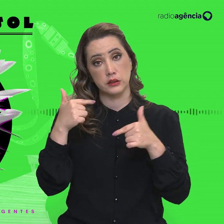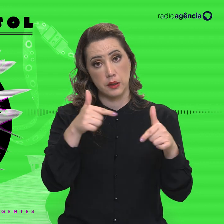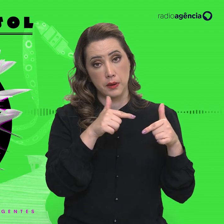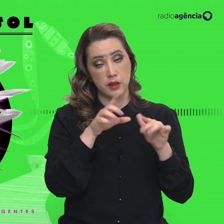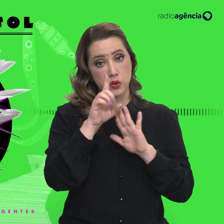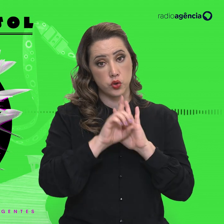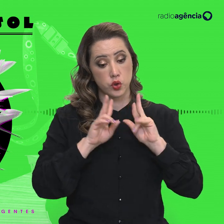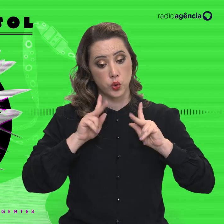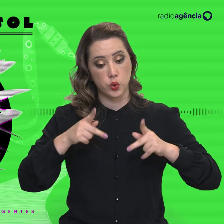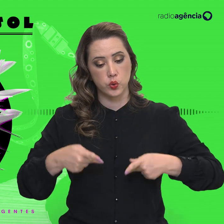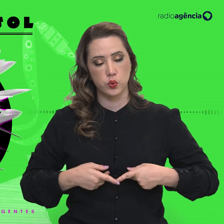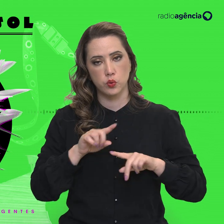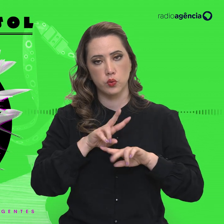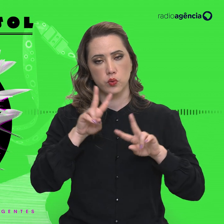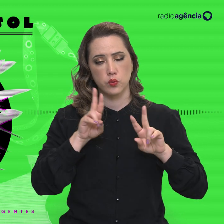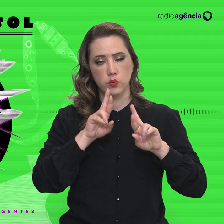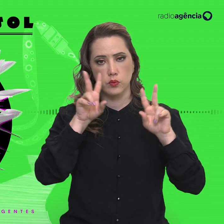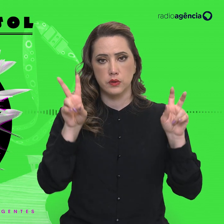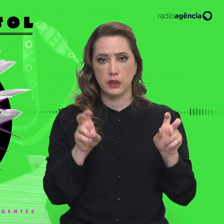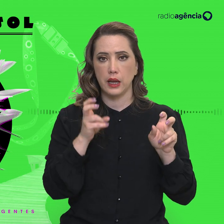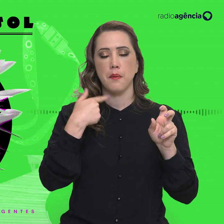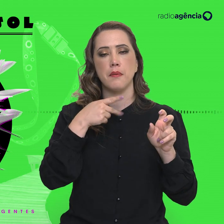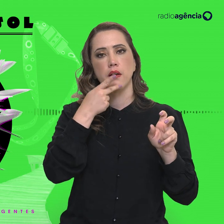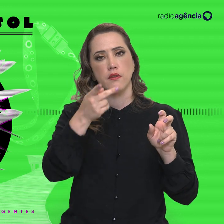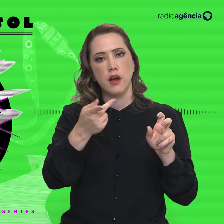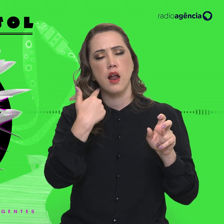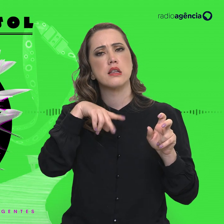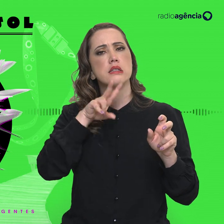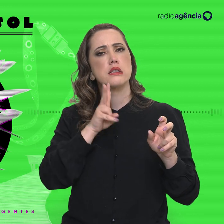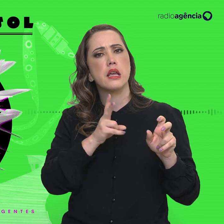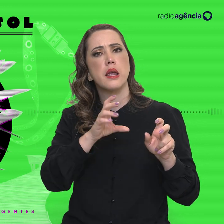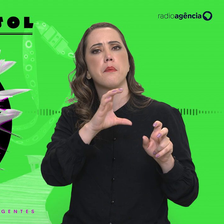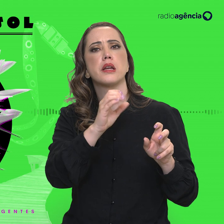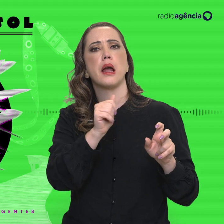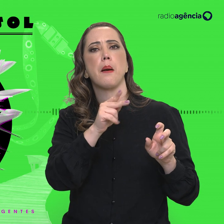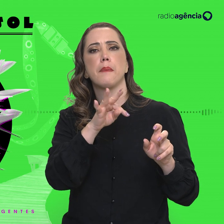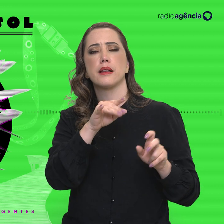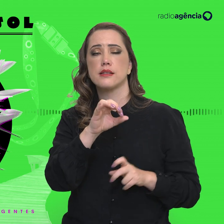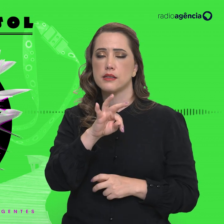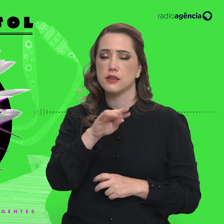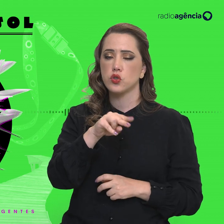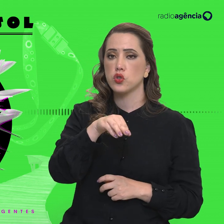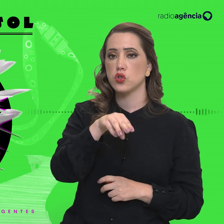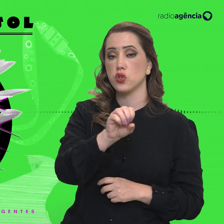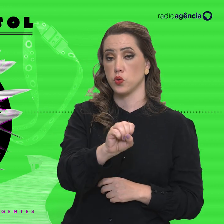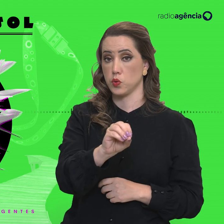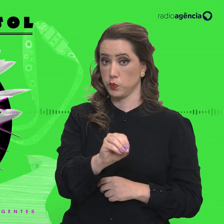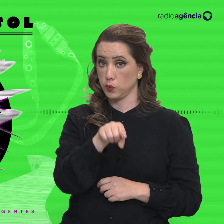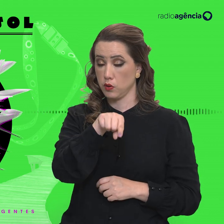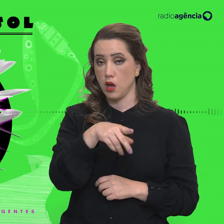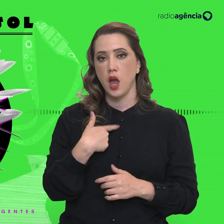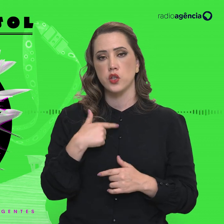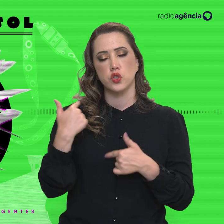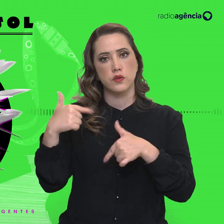estereótipos, desarmando discursos capacitistas. [Jéssica Borges] A gente vai tentando aí, driblando um sistema, né?